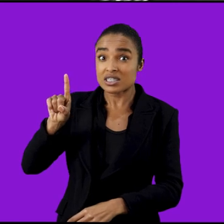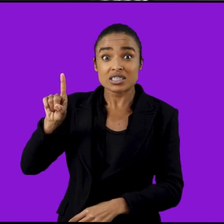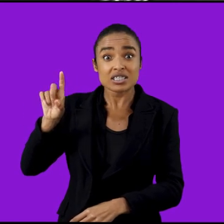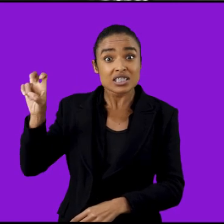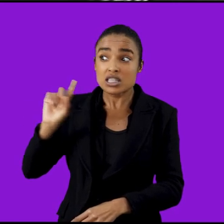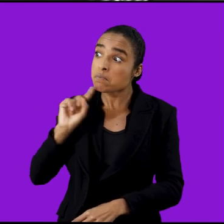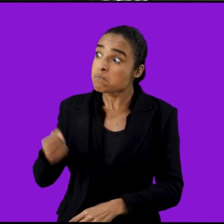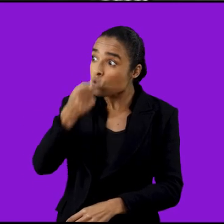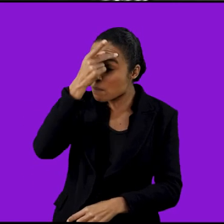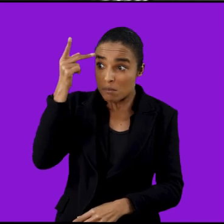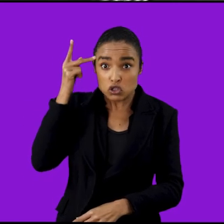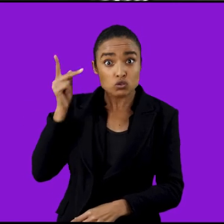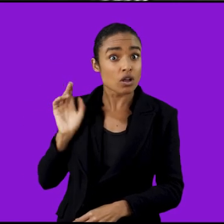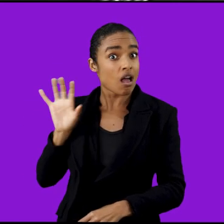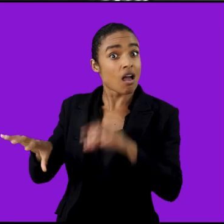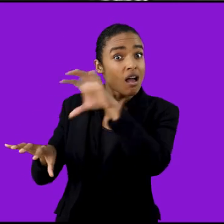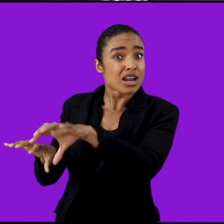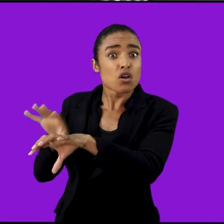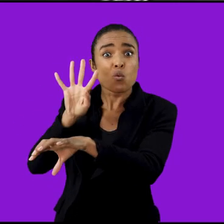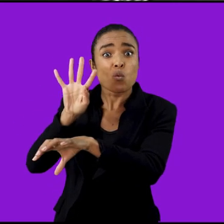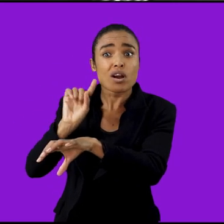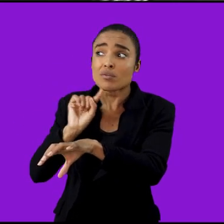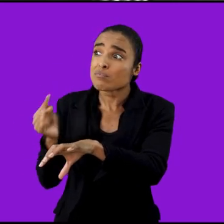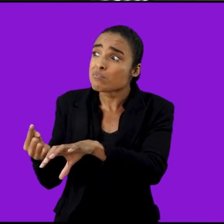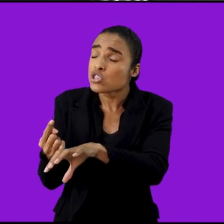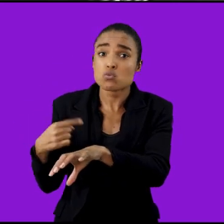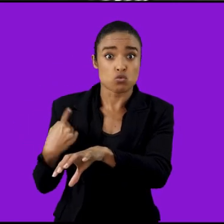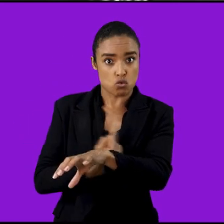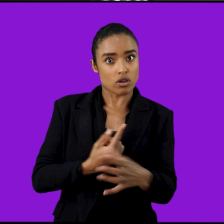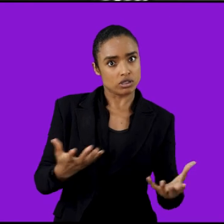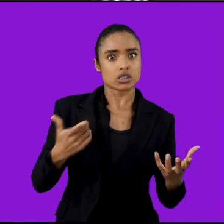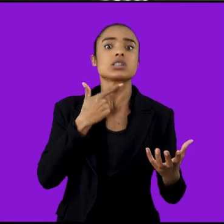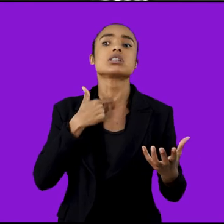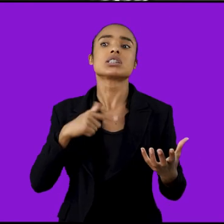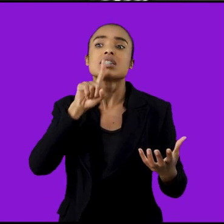e a gente levou quatro mil pessoas. E a feira o modelo dela não era os patrocinadores,